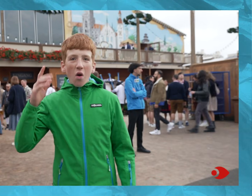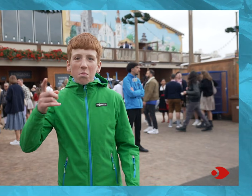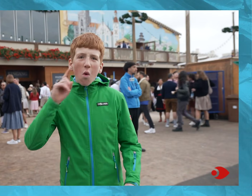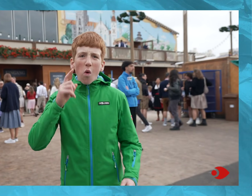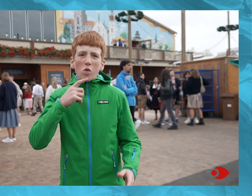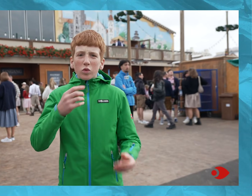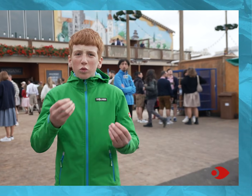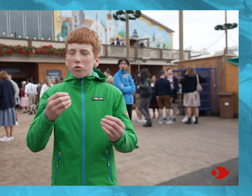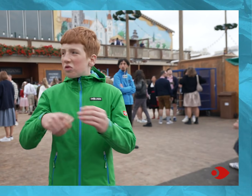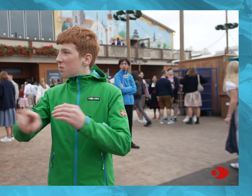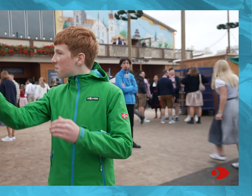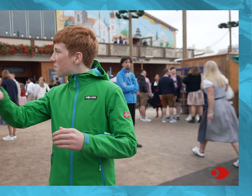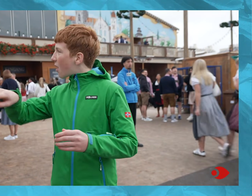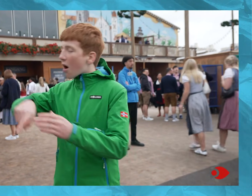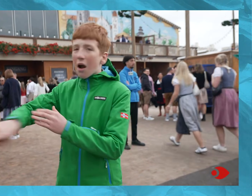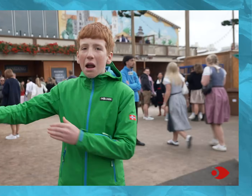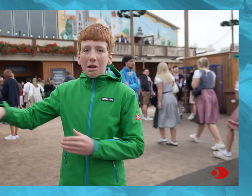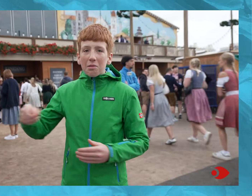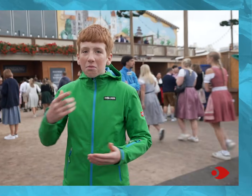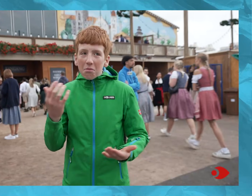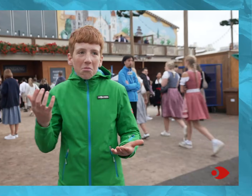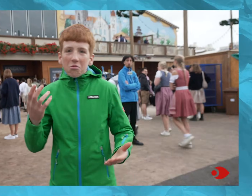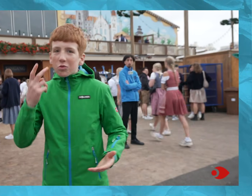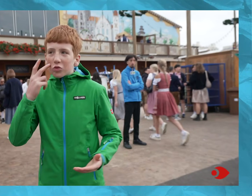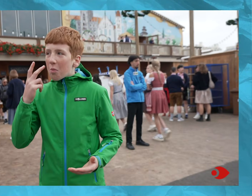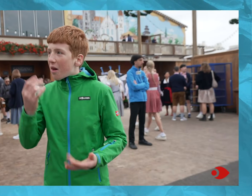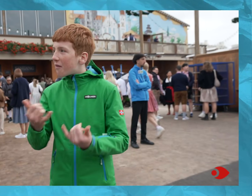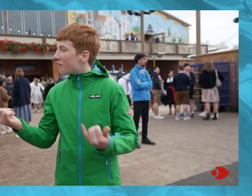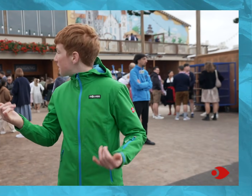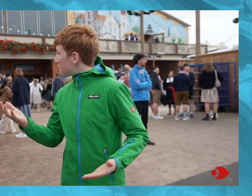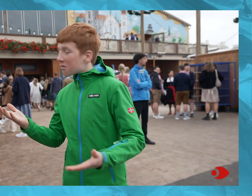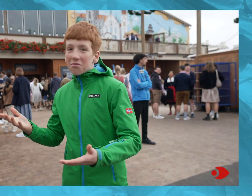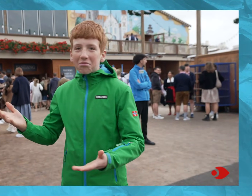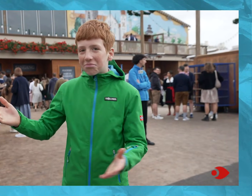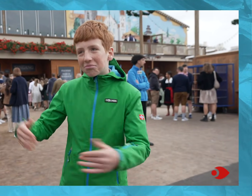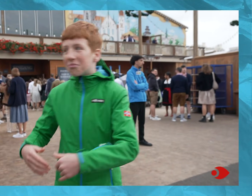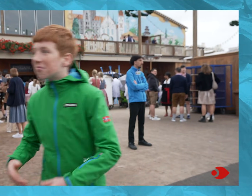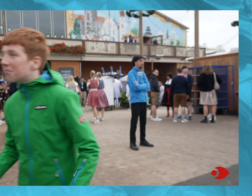Ich hab erfahren, dass die Gehörlosen hier vorne reingehen. Mal schauen.